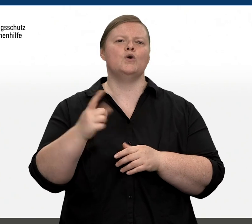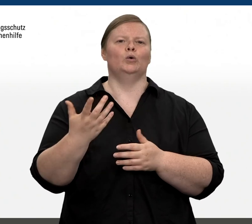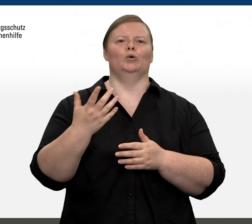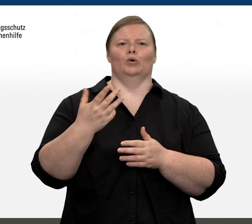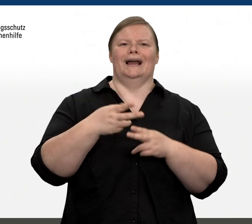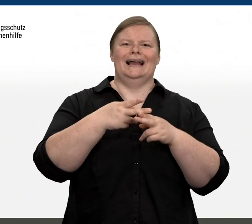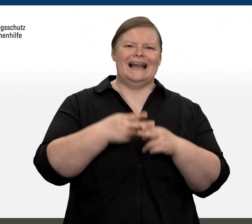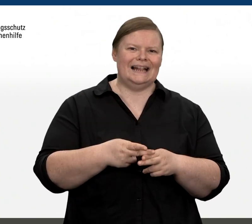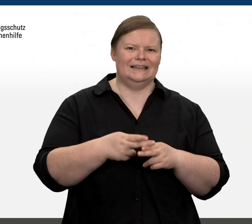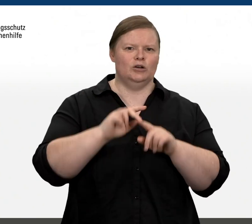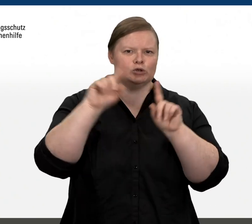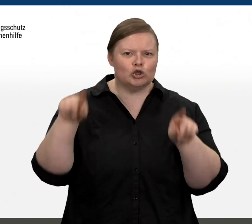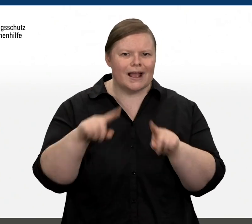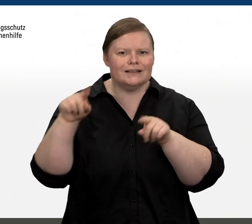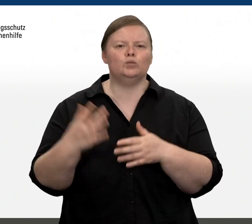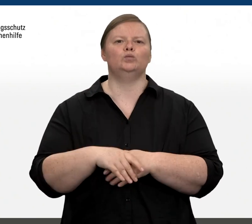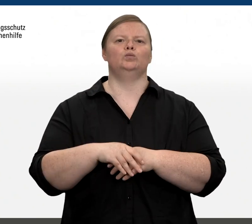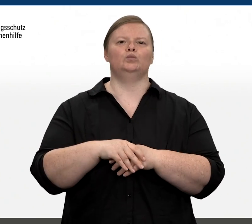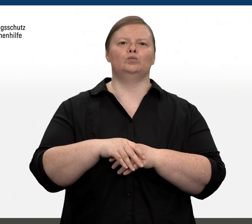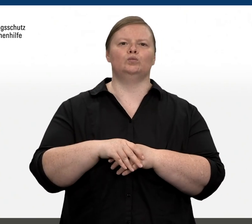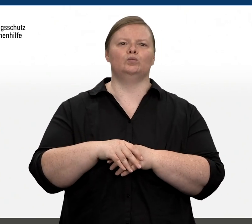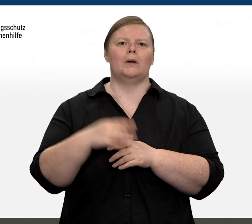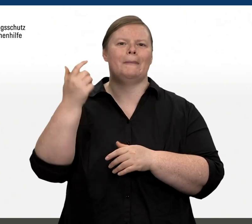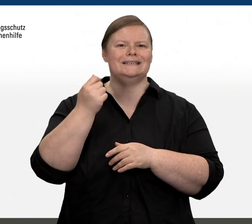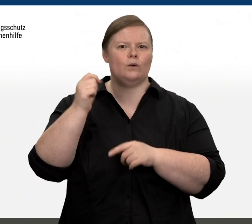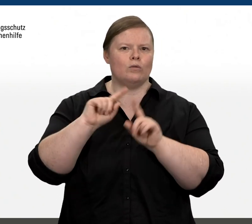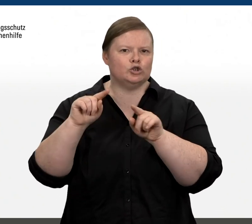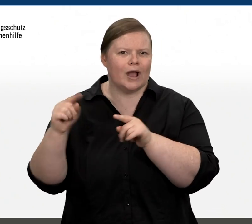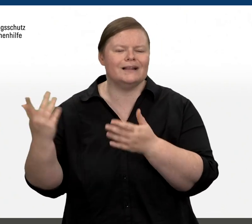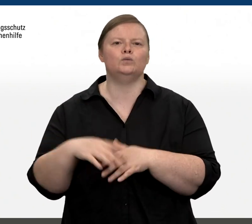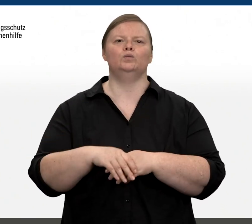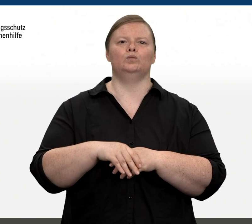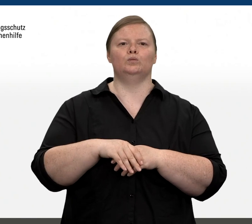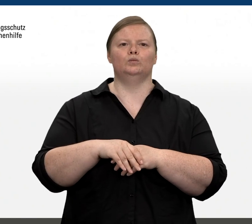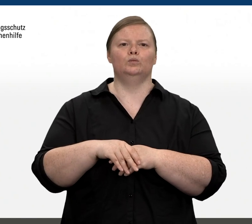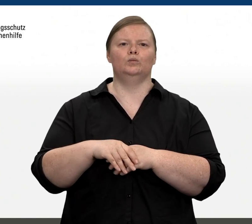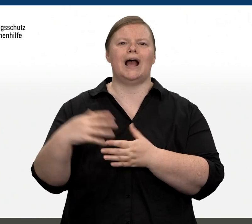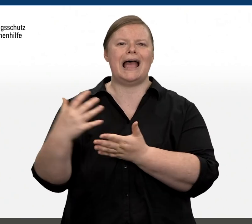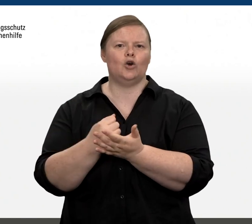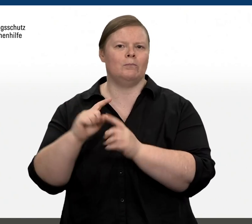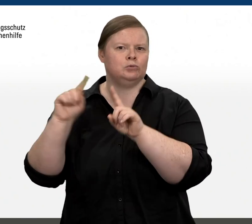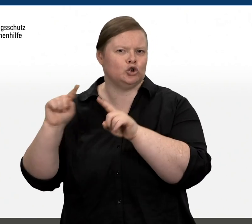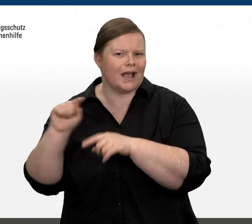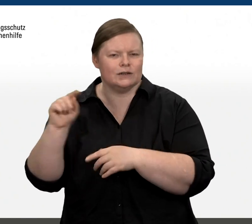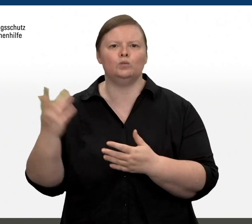Renten-, Pensions- und Einkommensbescheinigungen,